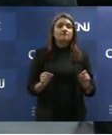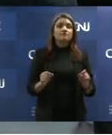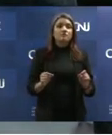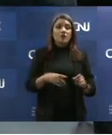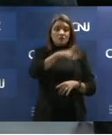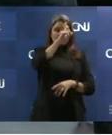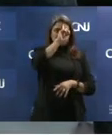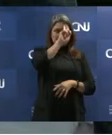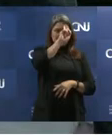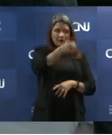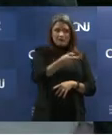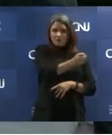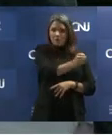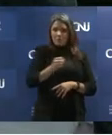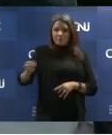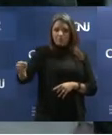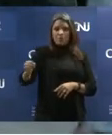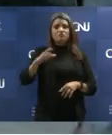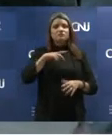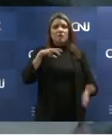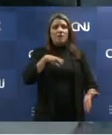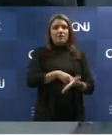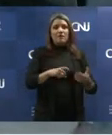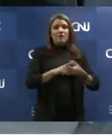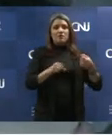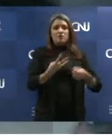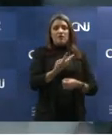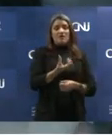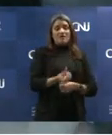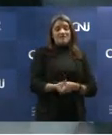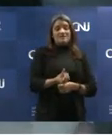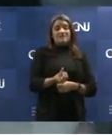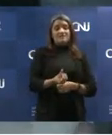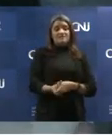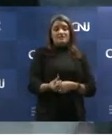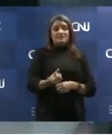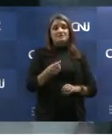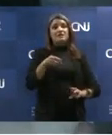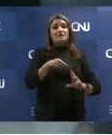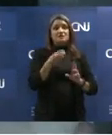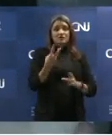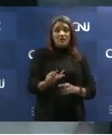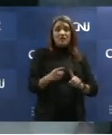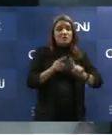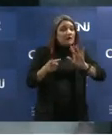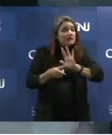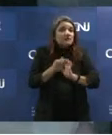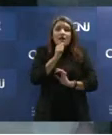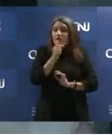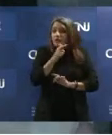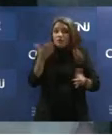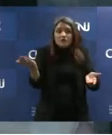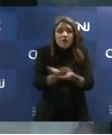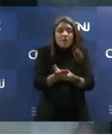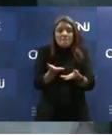Pena prevista no artigo 46, 3, da LOMAN, antes mesmo do processado responder ao Processo Administrativo Disciplinar,